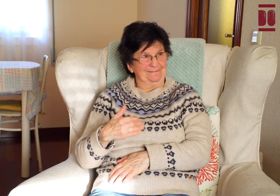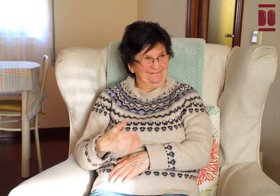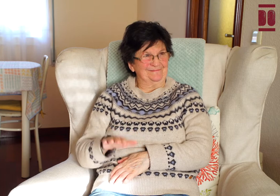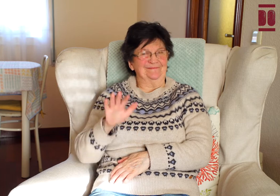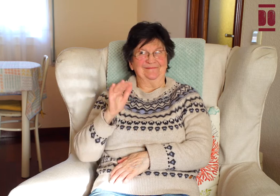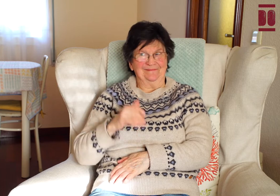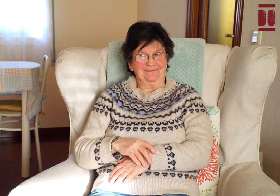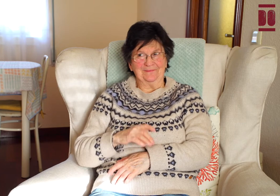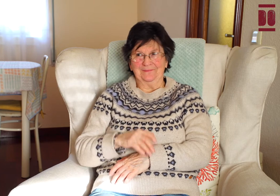Tela, sí.